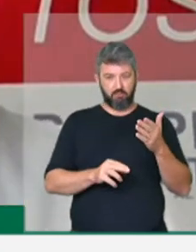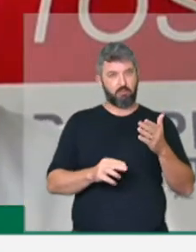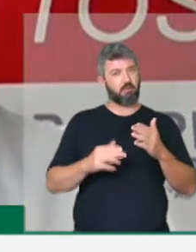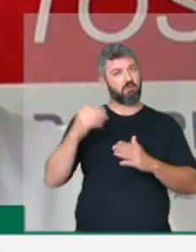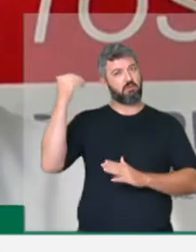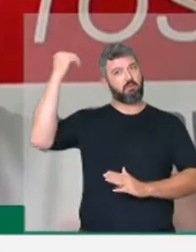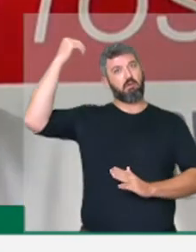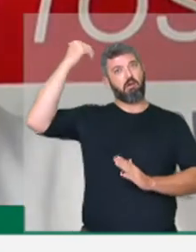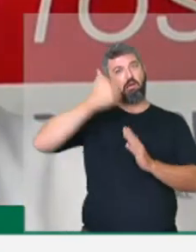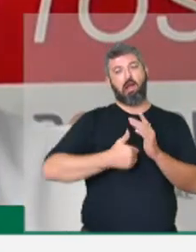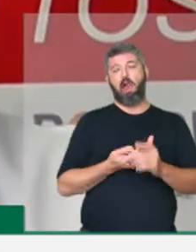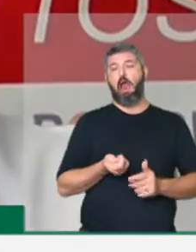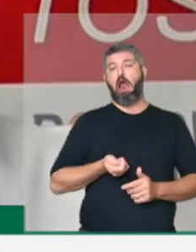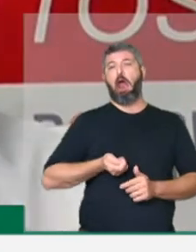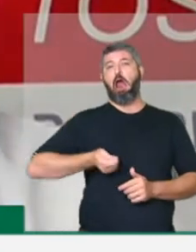PAINEL O PSD PARA NÃO, POR FAVOR.